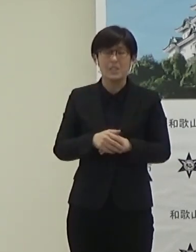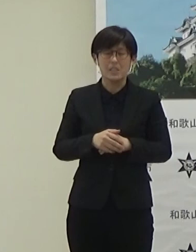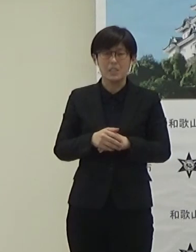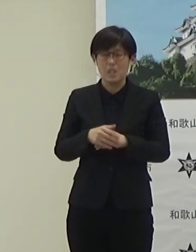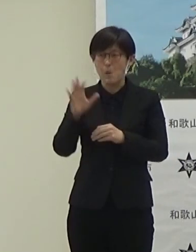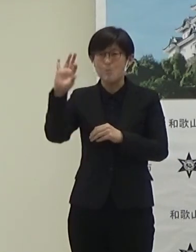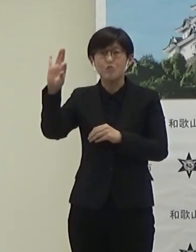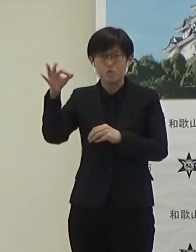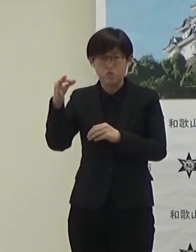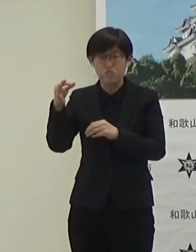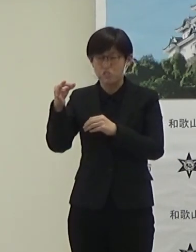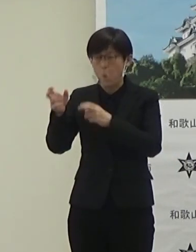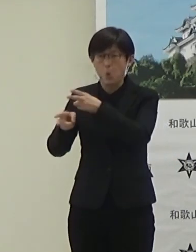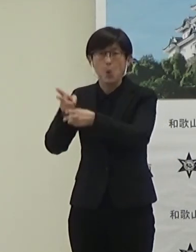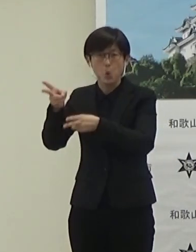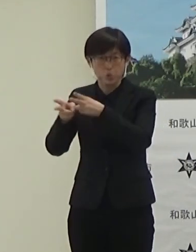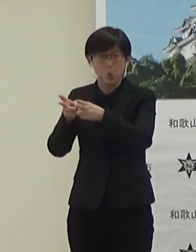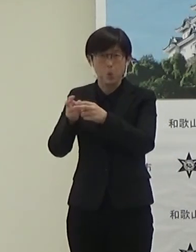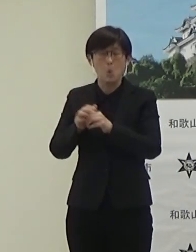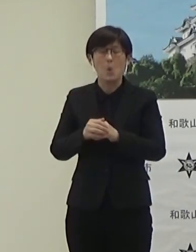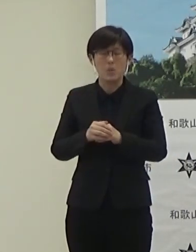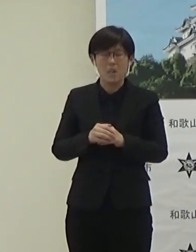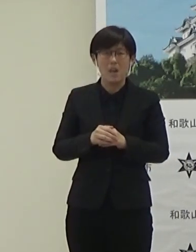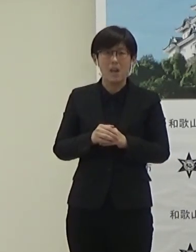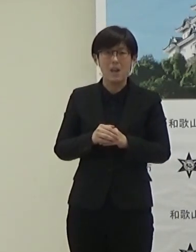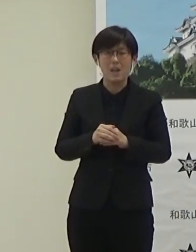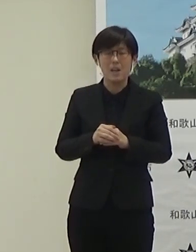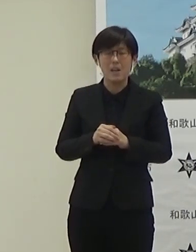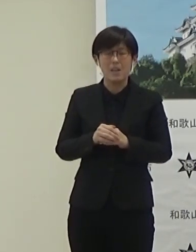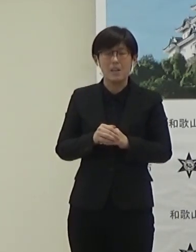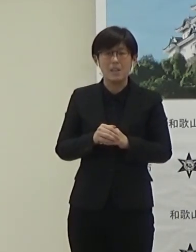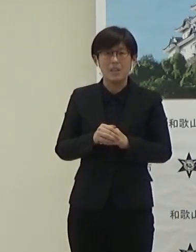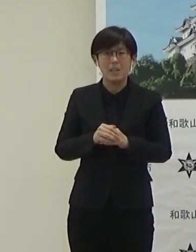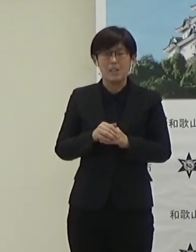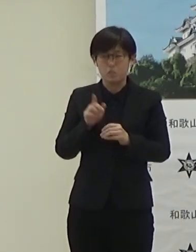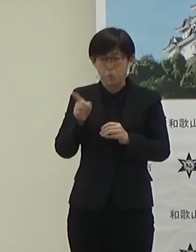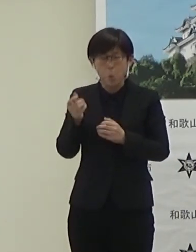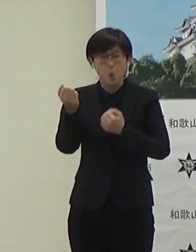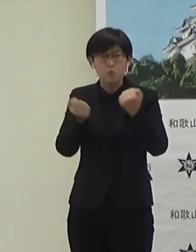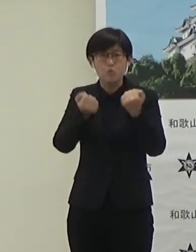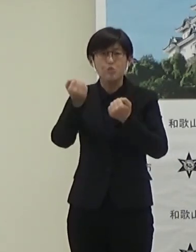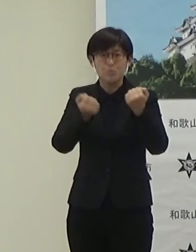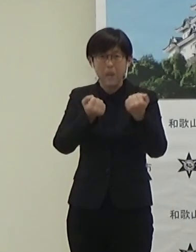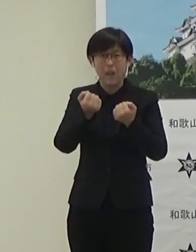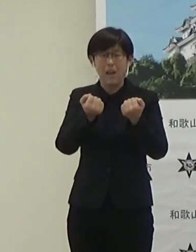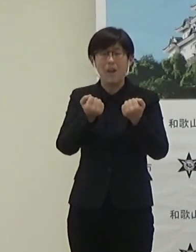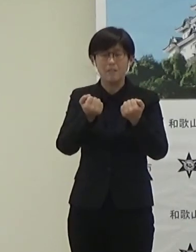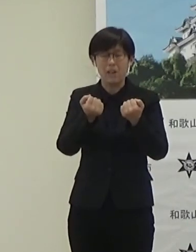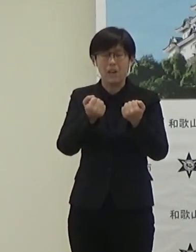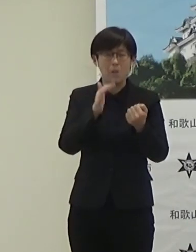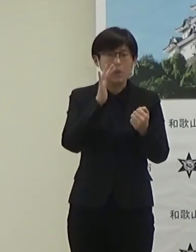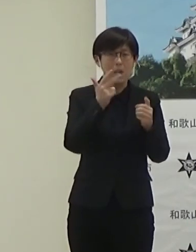臨海部にあってその車が市内を横断するっていうか中心部を